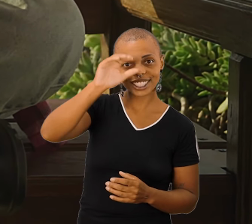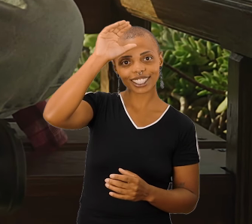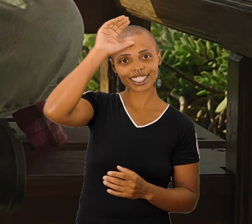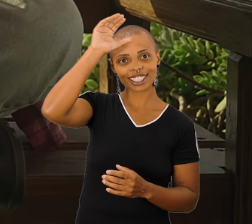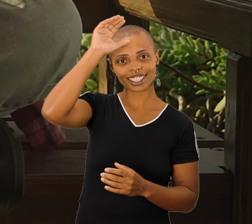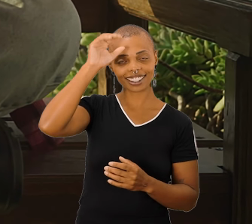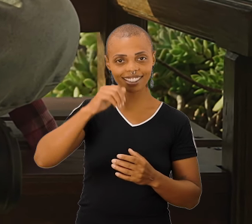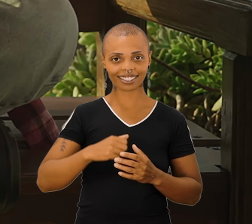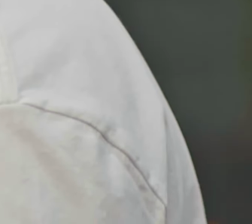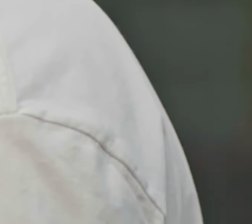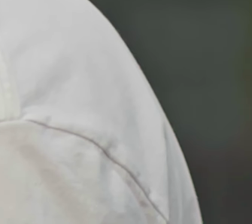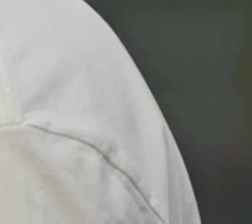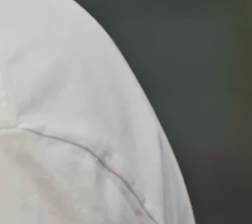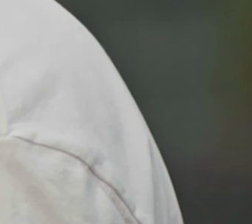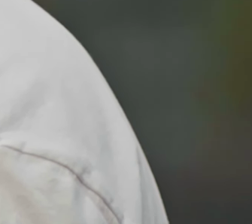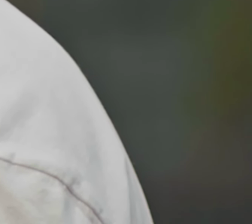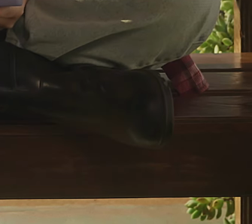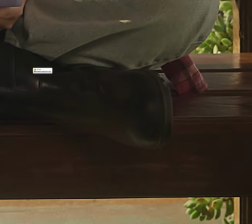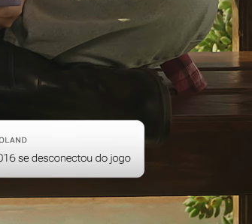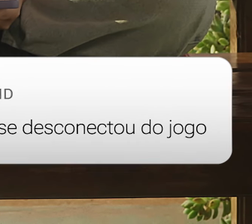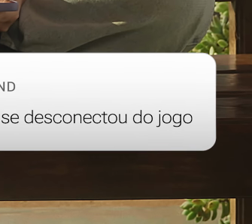Instrumental [Notificação]